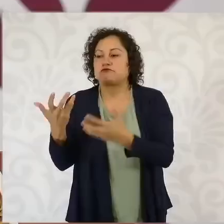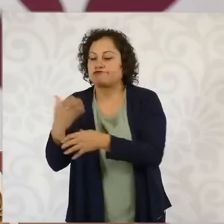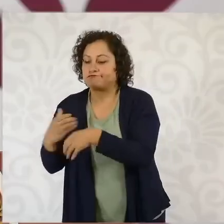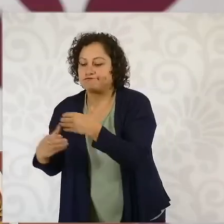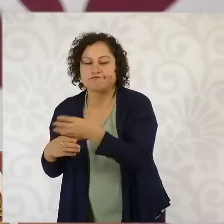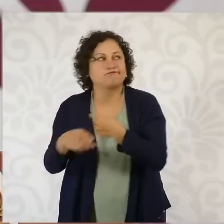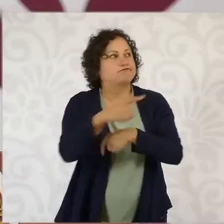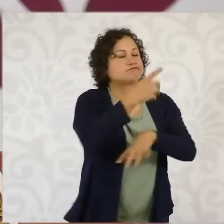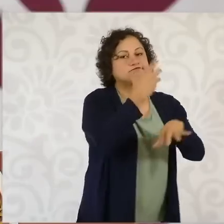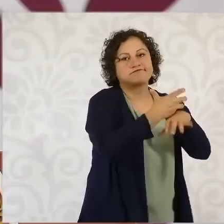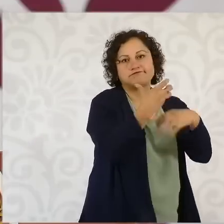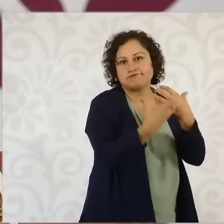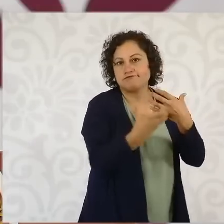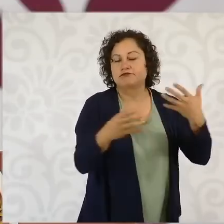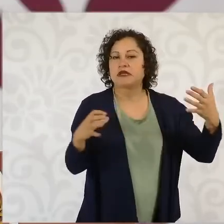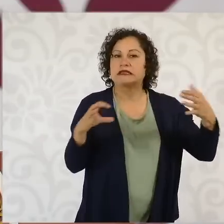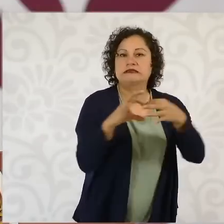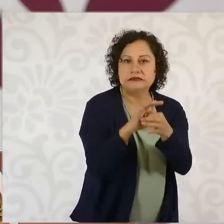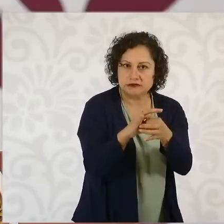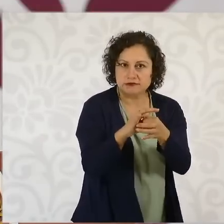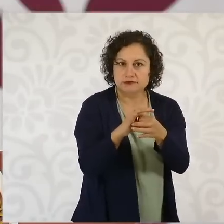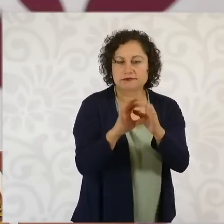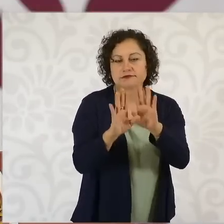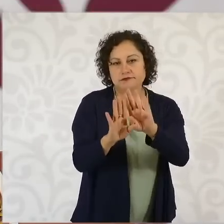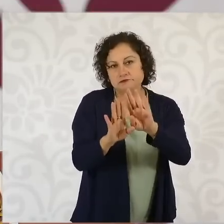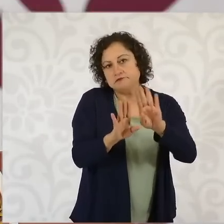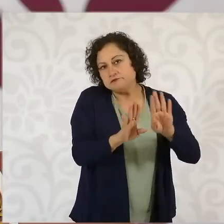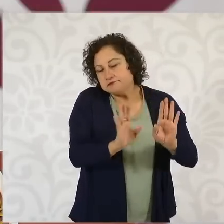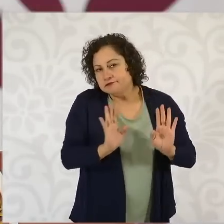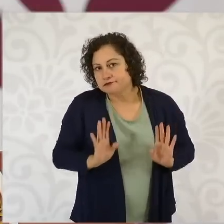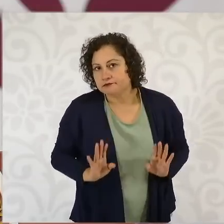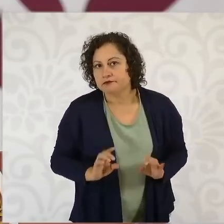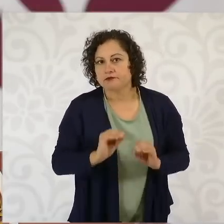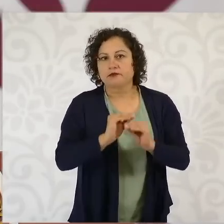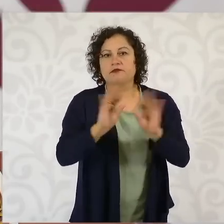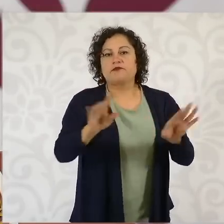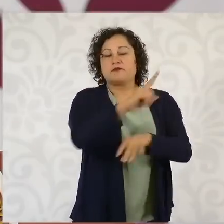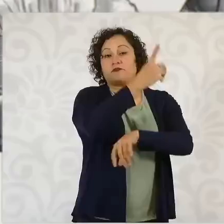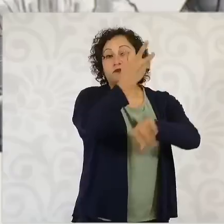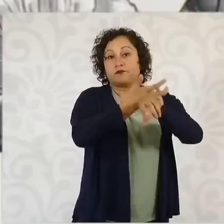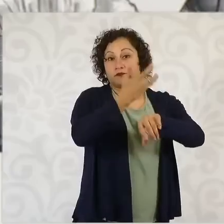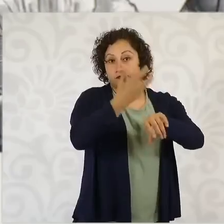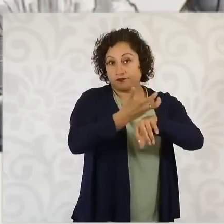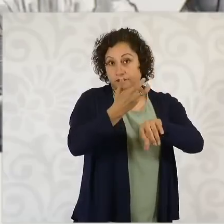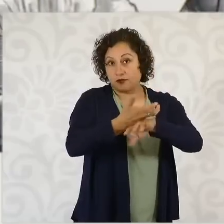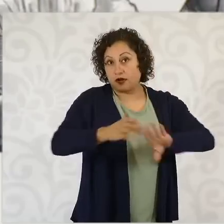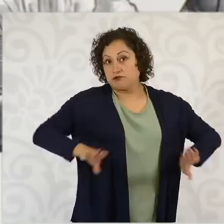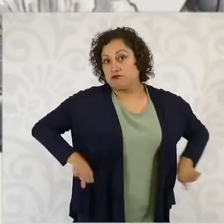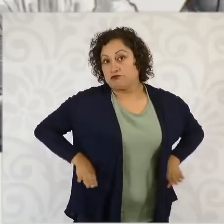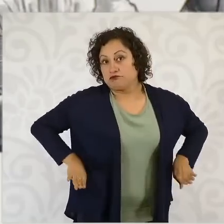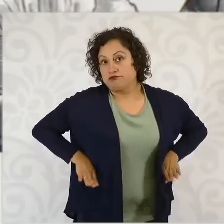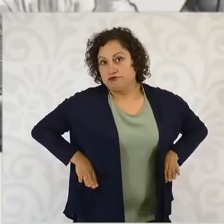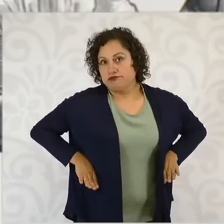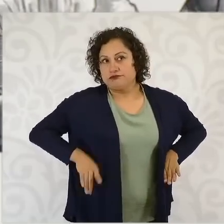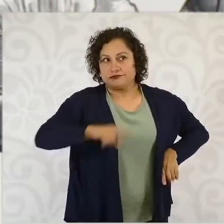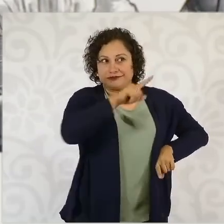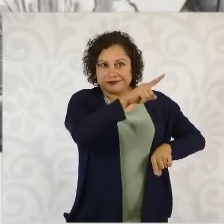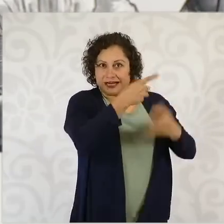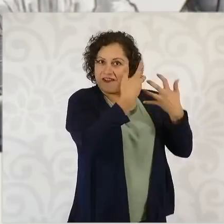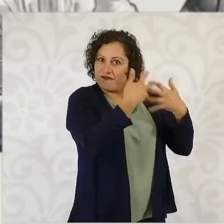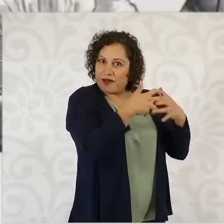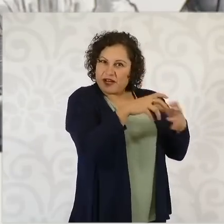condiciones eh que No necesariamente permiten la producción de todo entonces en el caso de de